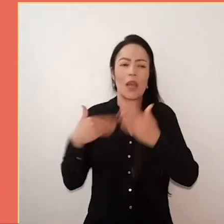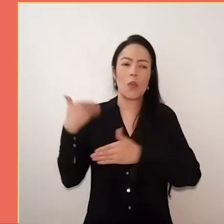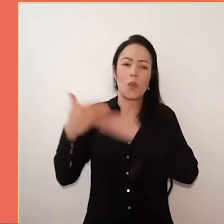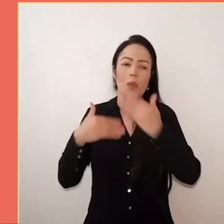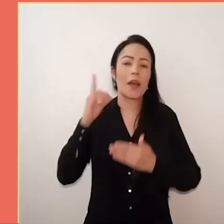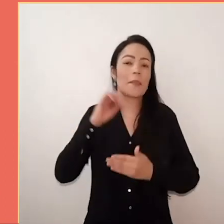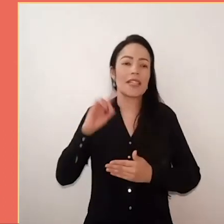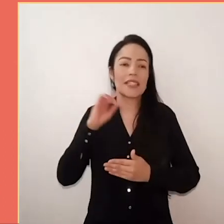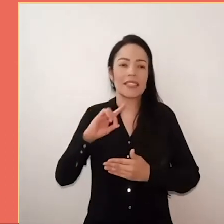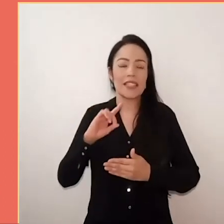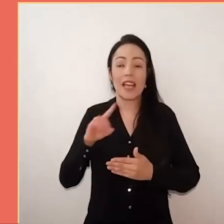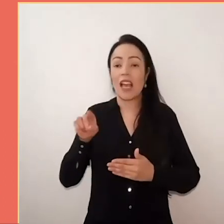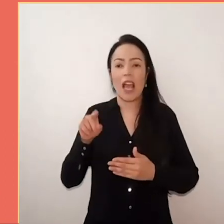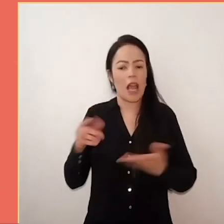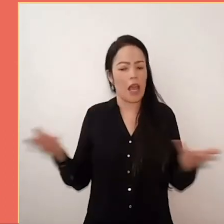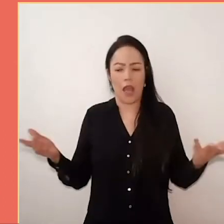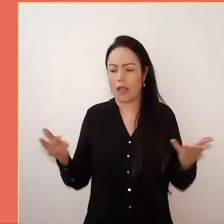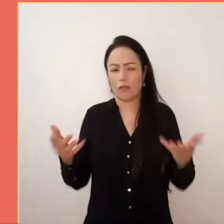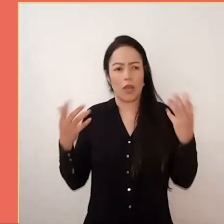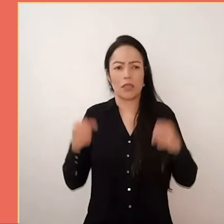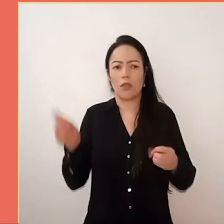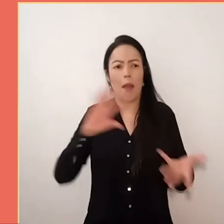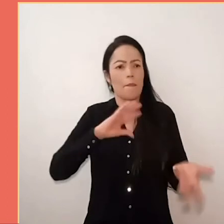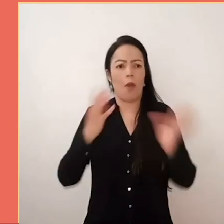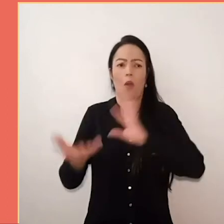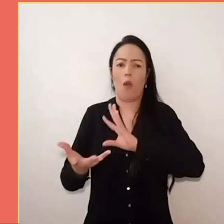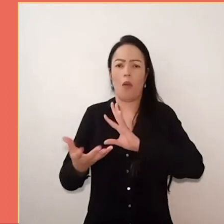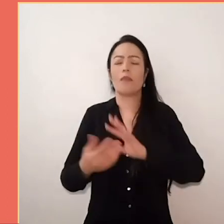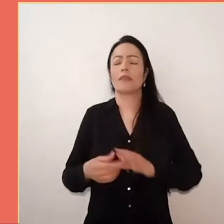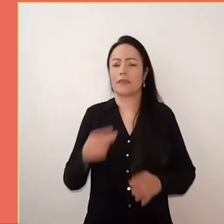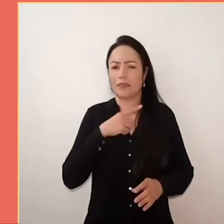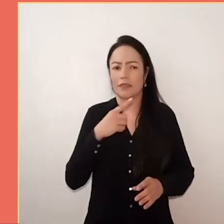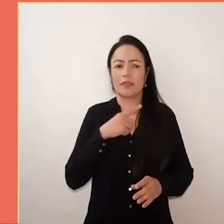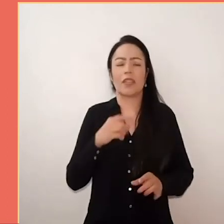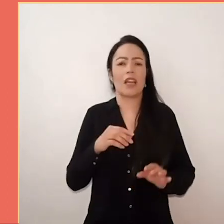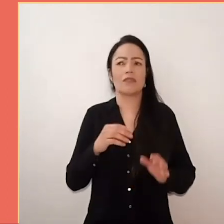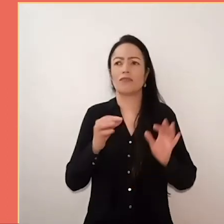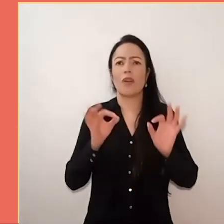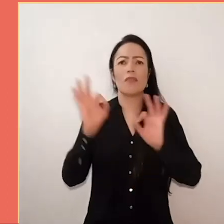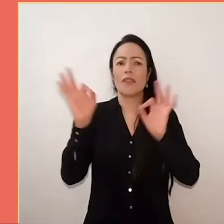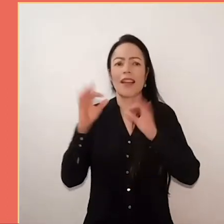e que ela chutou o balde, e foi uma revolucionária, e nós temos uns grafites lindos na cidade em homenagem a ela,